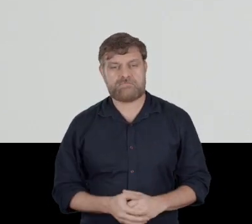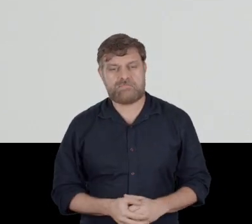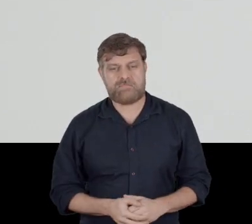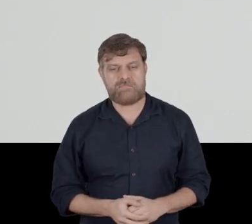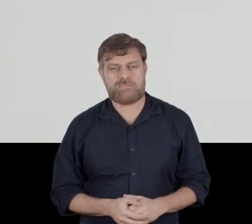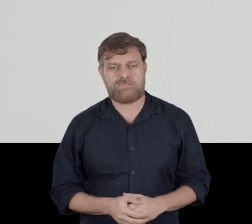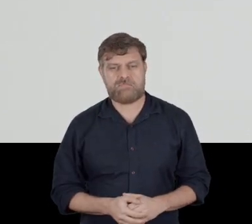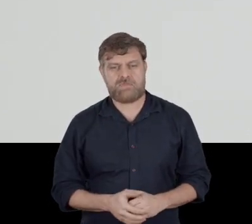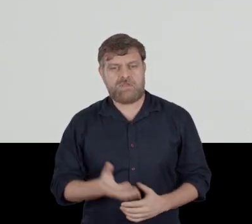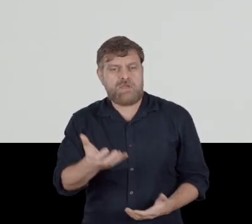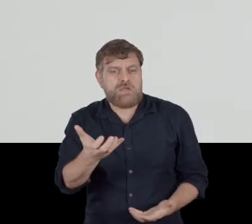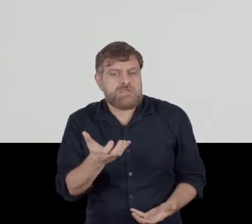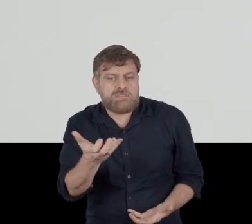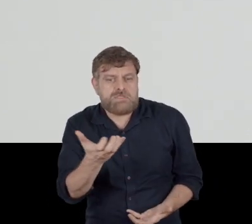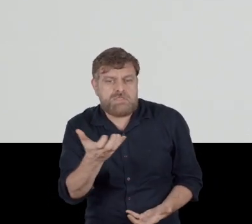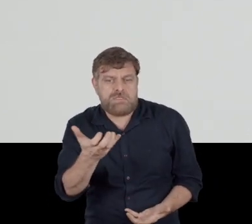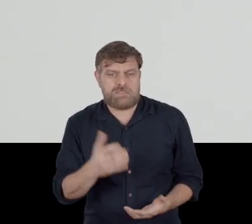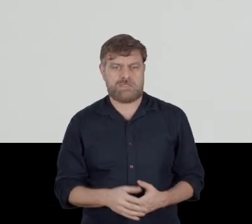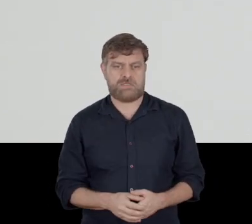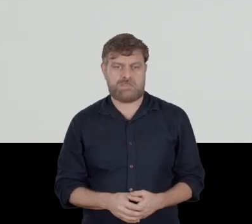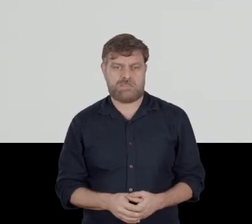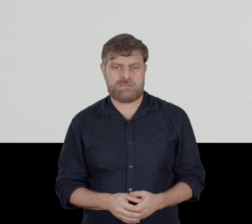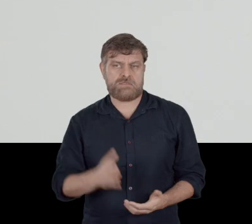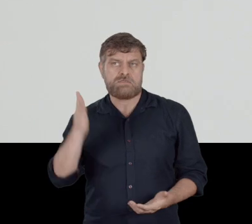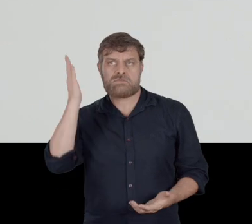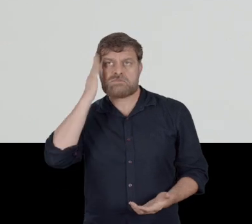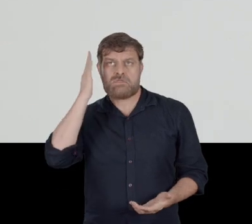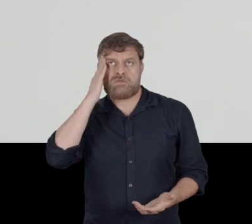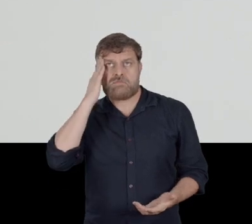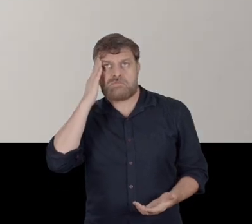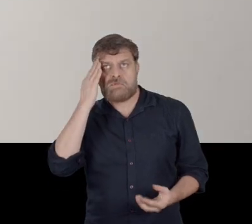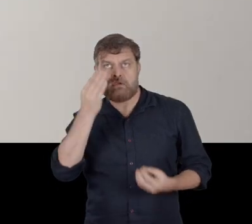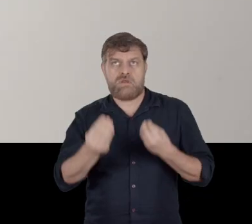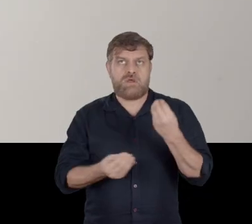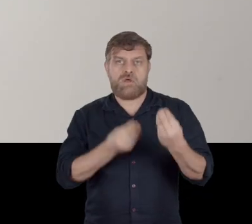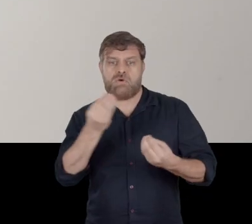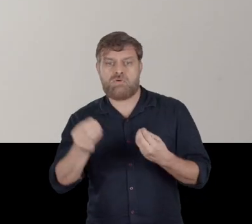A gente quer saber daquilo que forma exemplos.